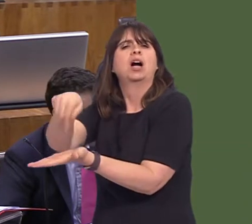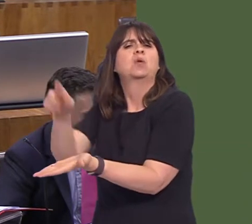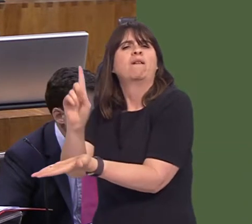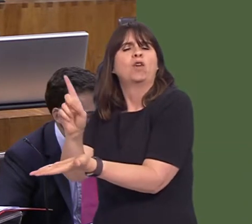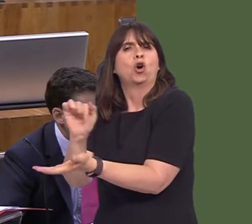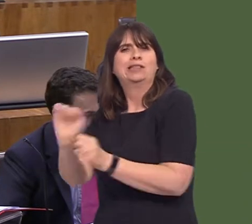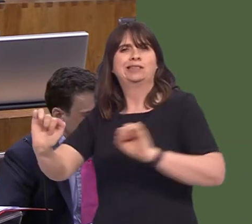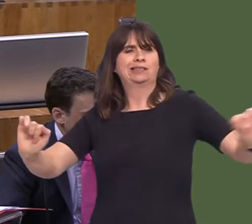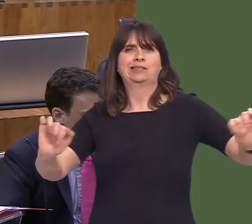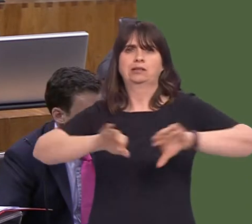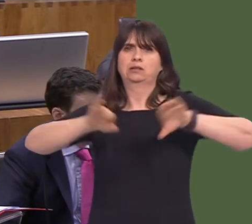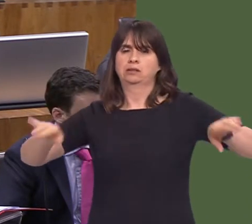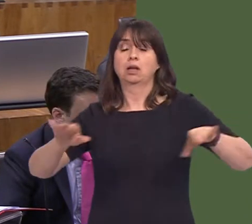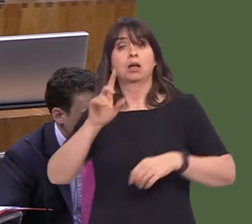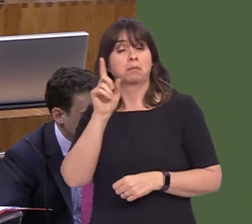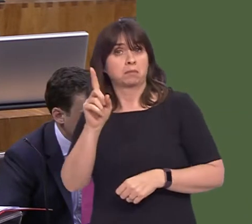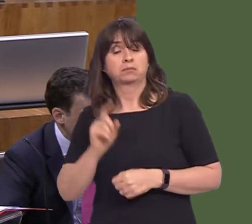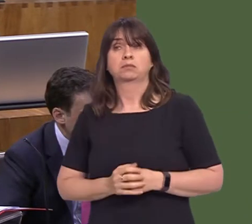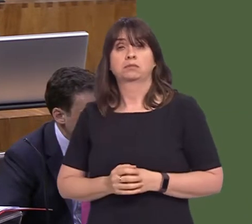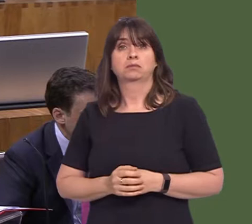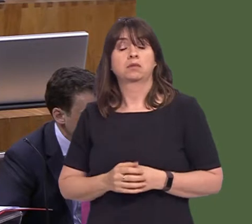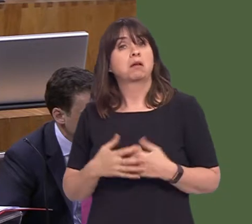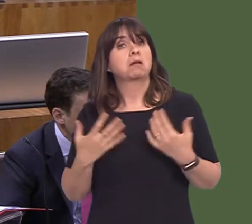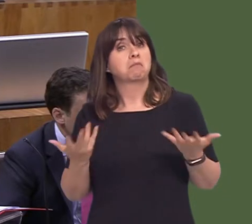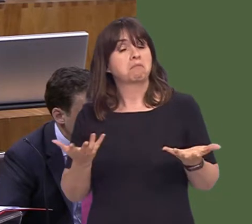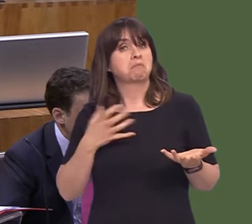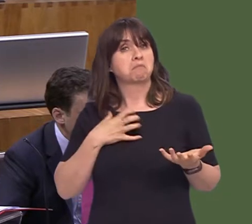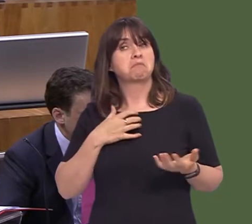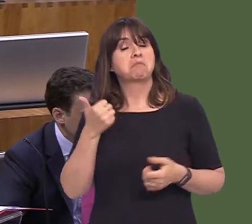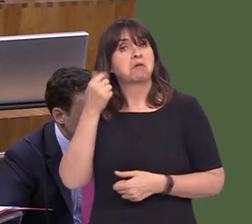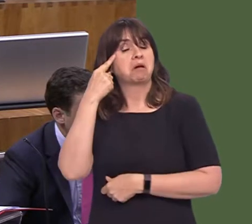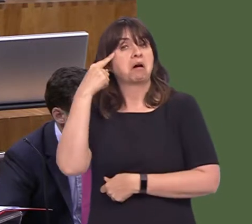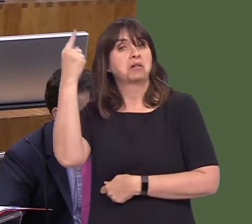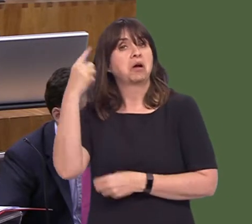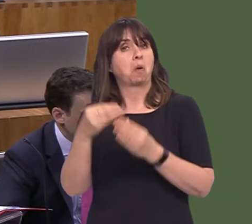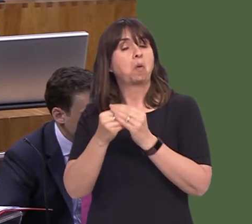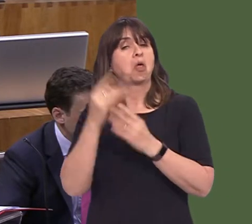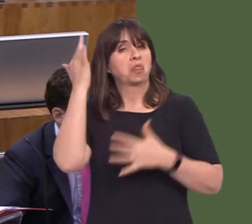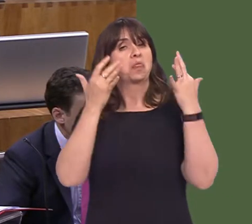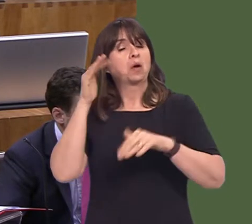rwy'n credu bod hynny'n syniad sydd yn werth ei ystyried, ac efallai os gallaf i ysgrifennu yn Ùl at yr Aelod gyda mwy o fanylion, fe wnaf i hynny.